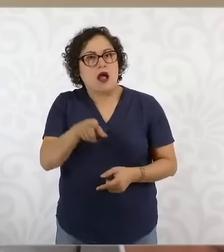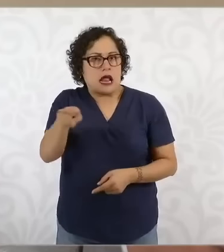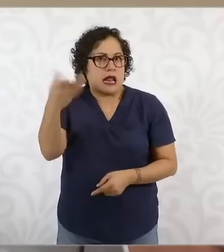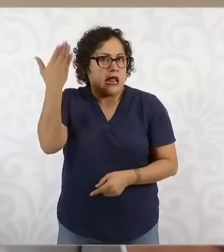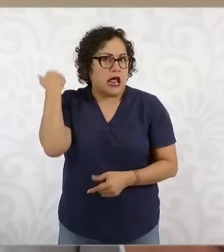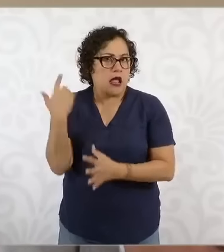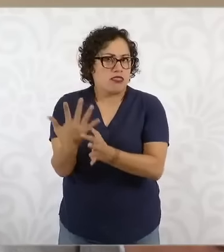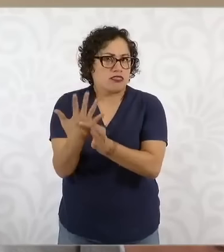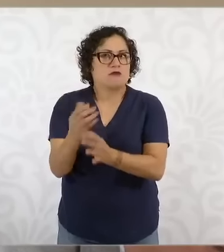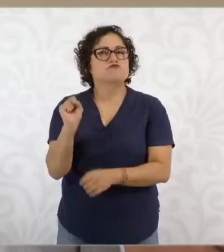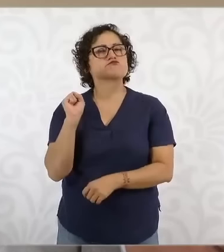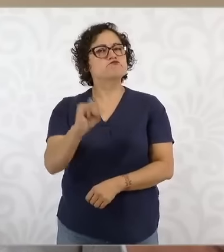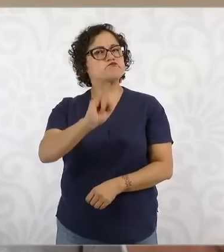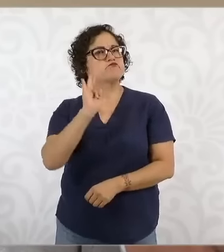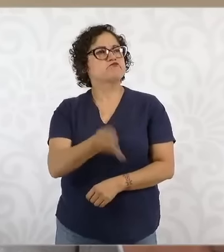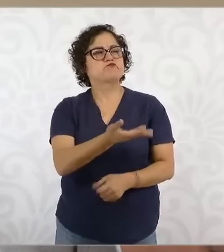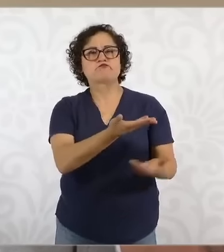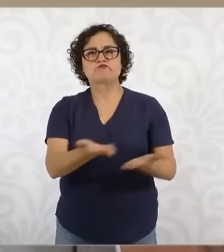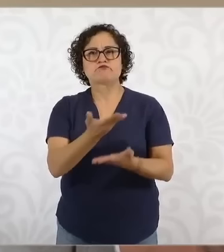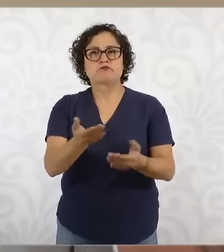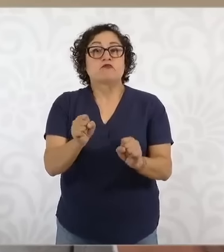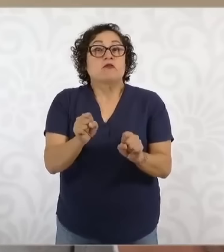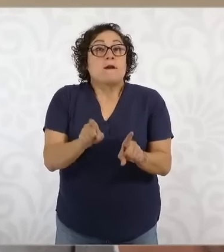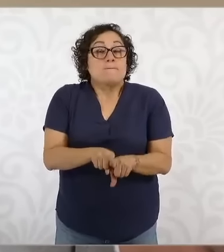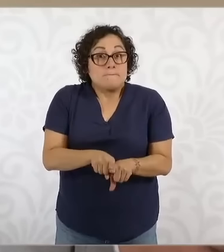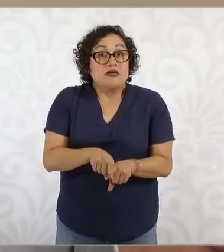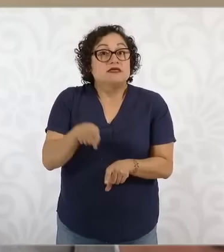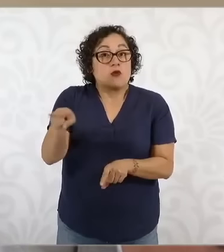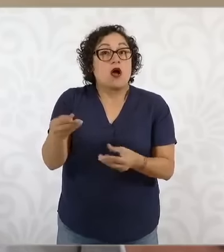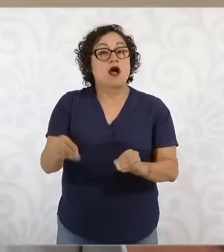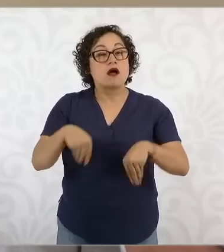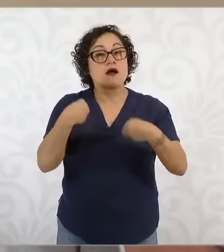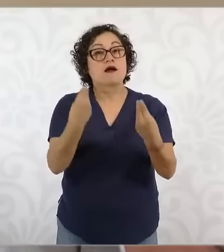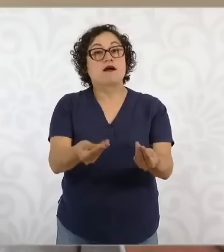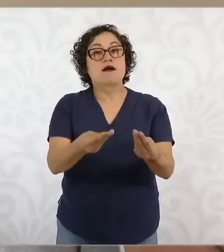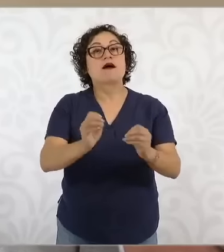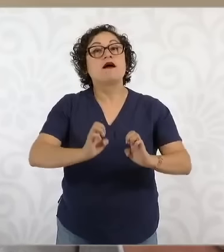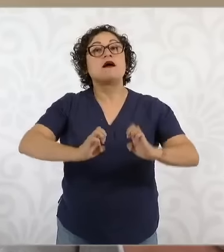y inclusive de infraestructura, el edificio ese que las oficinas que se le facilitó. Su gobierno,